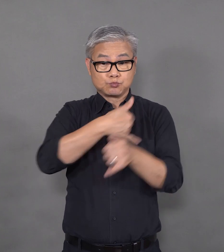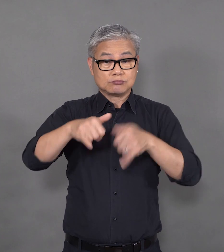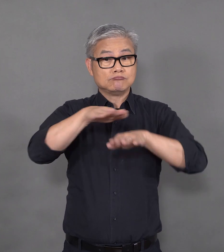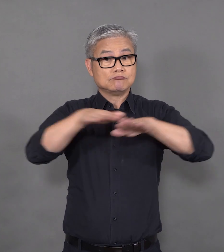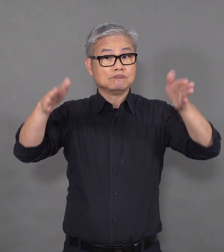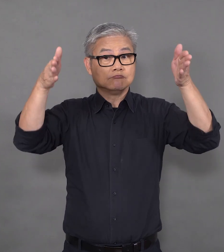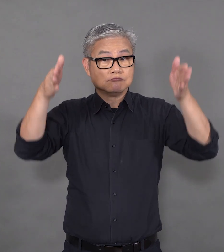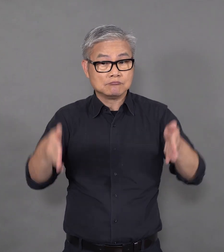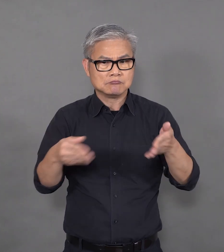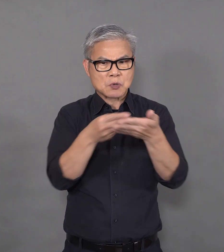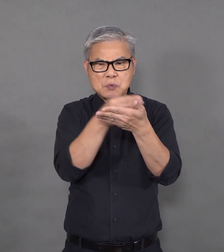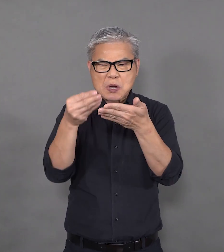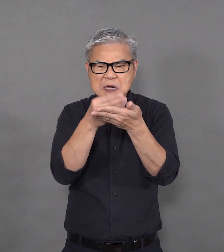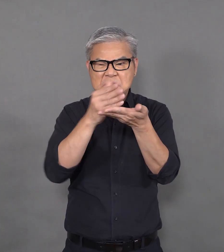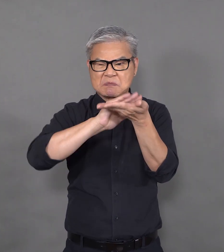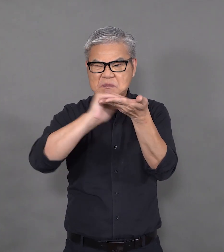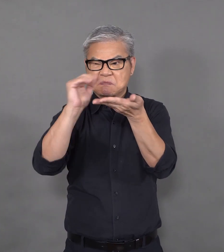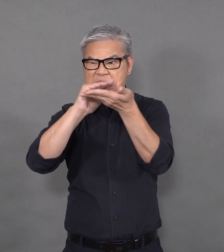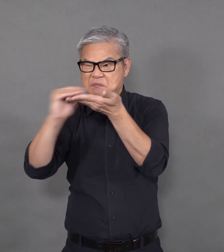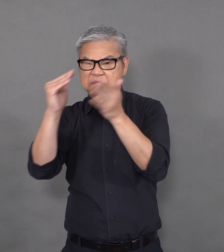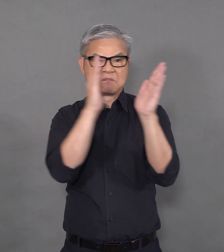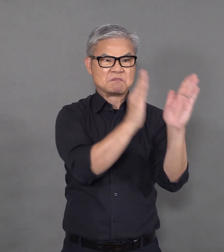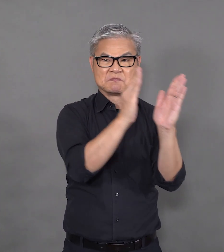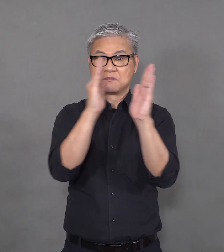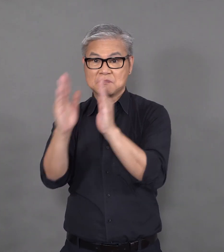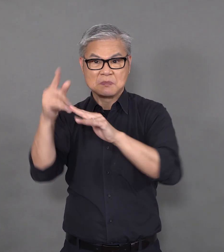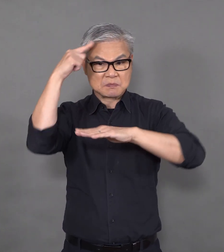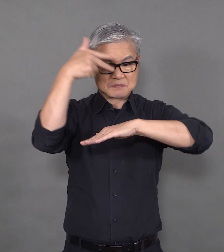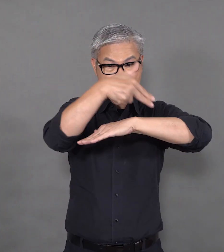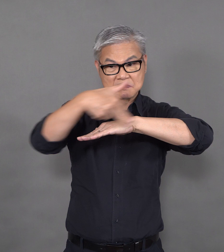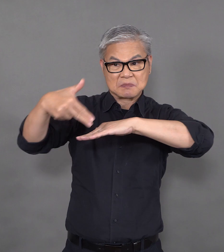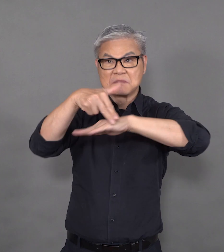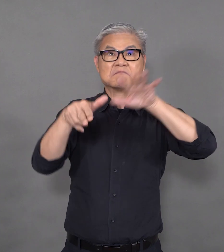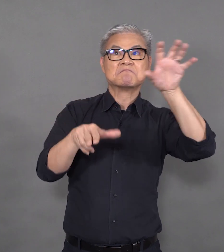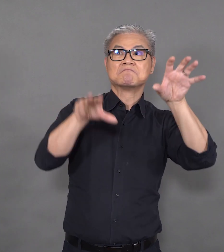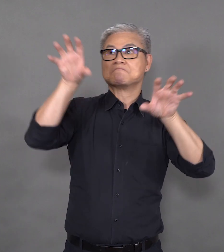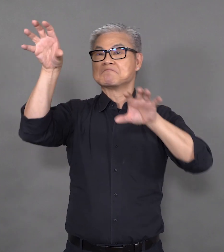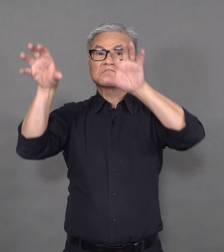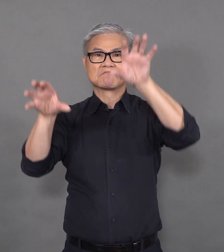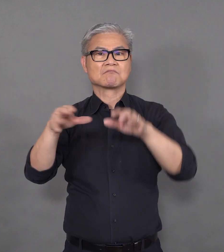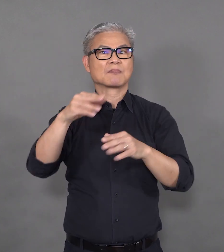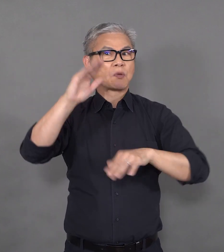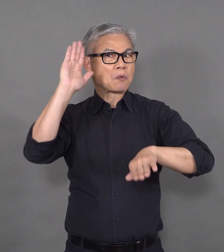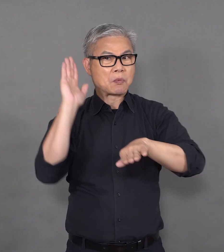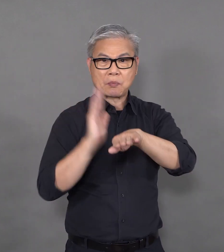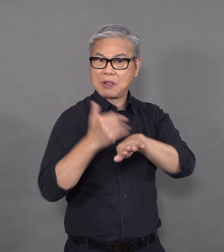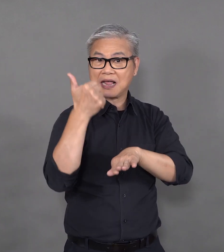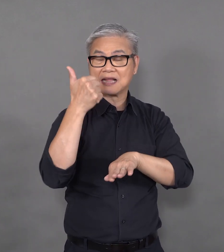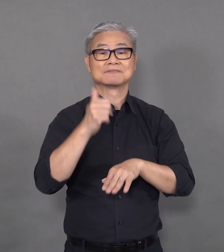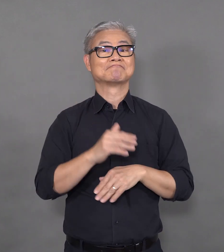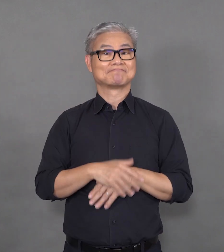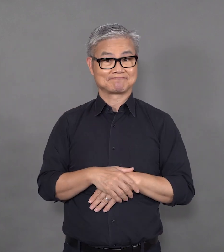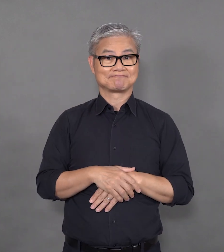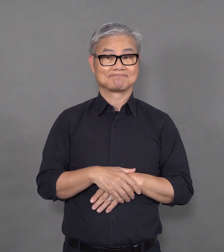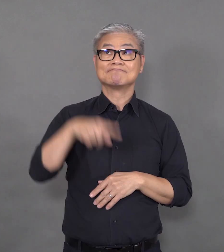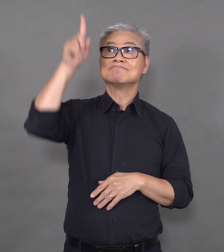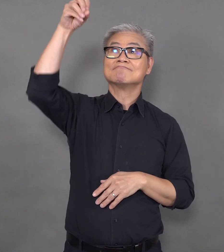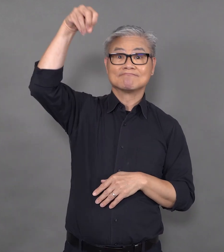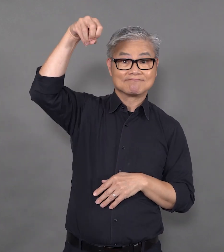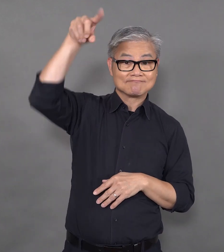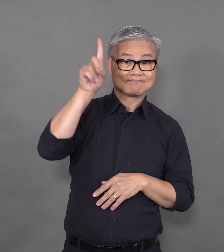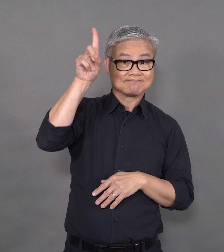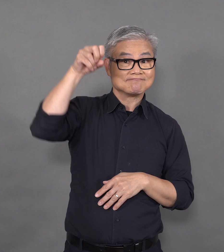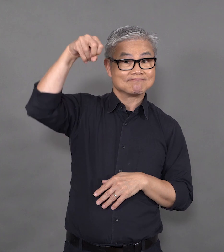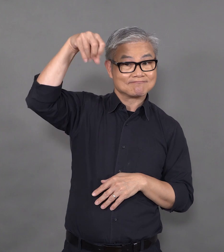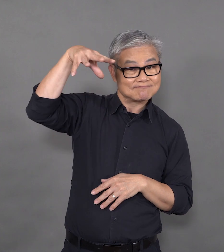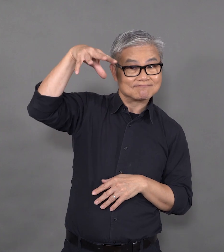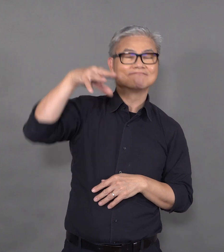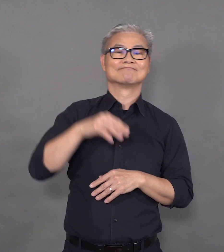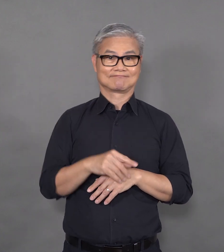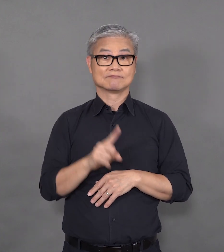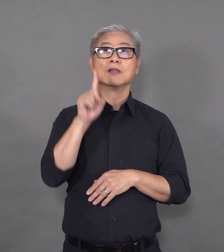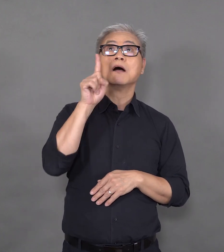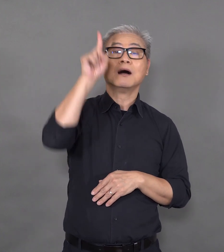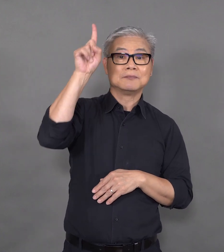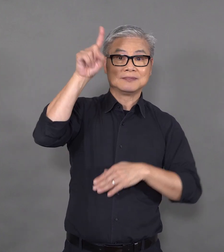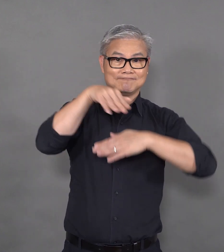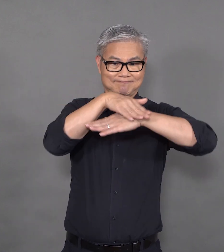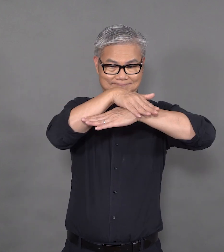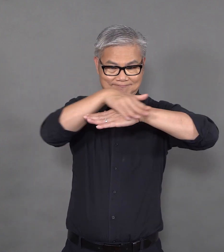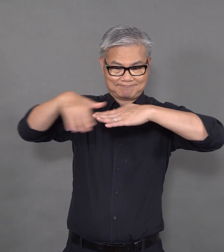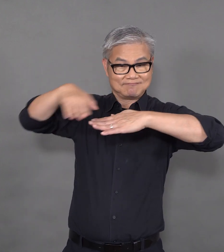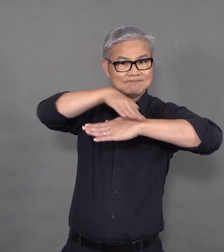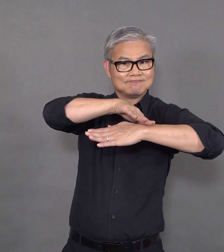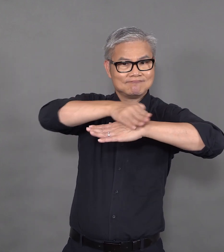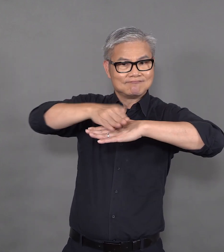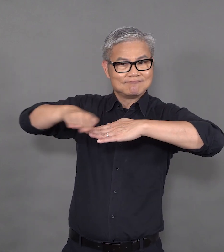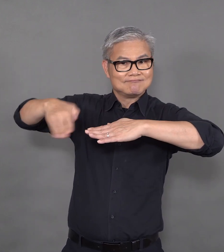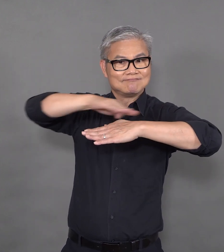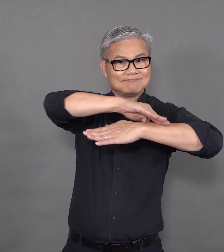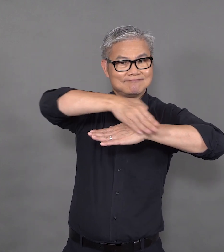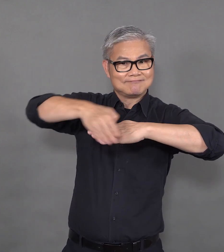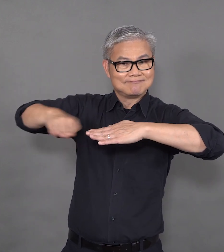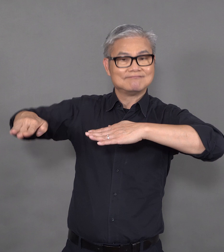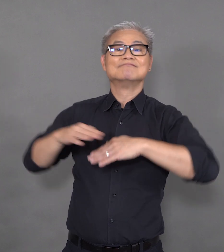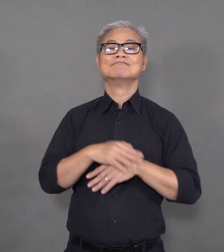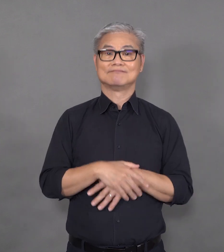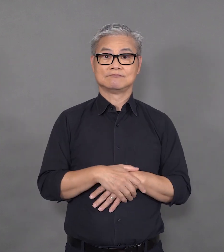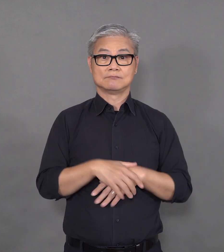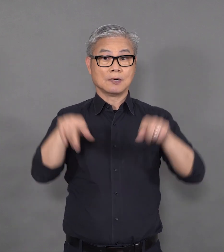舞台美術設計細膩，燈光尤其出色